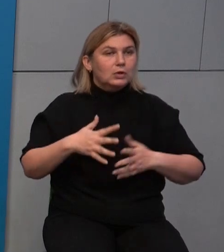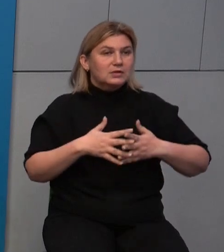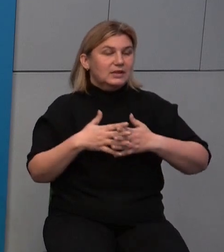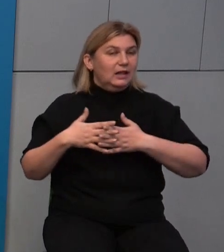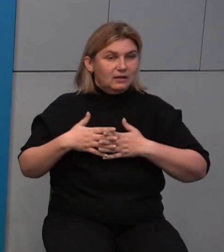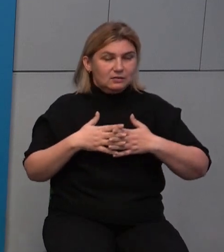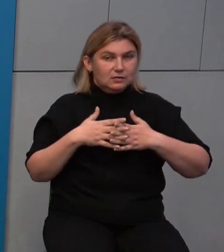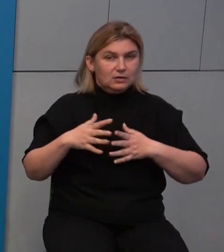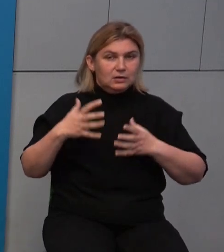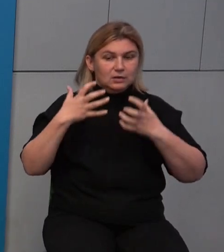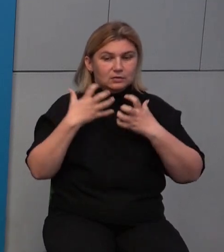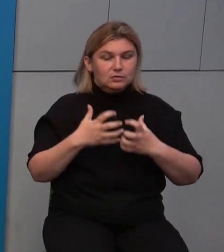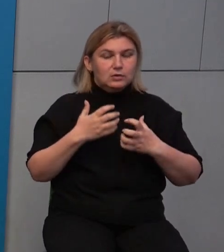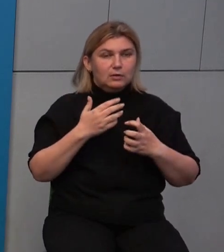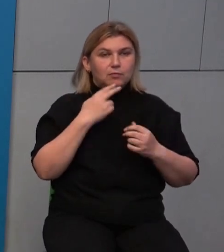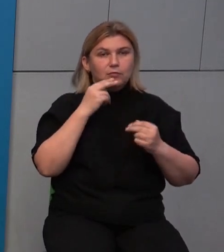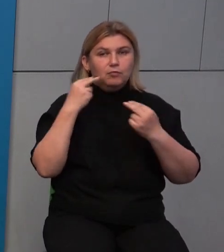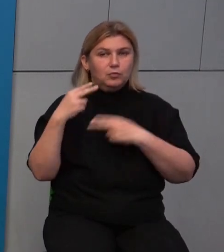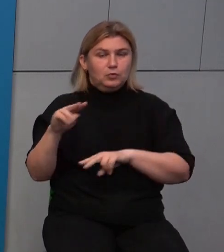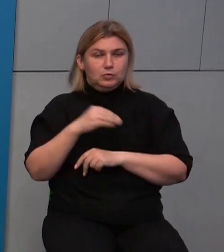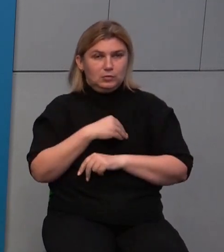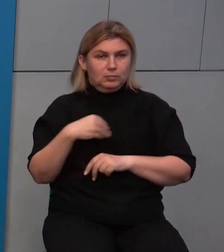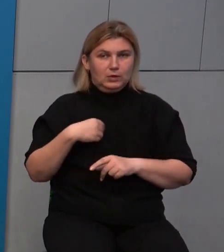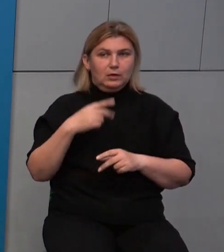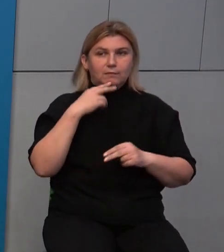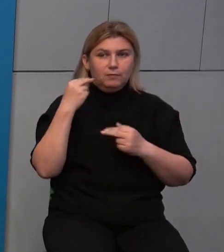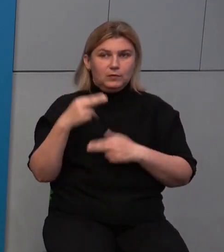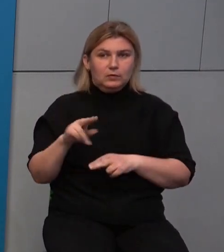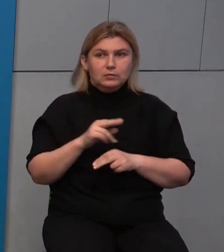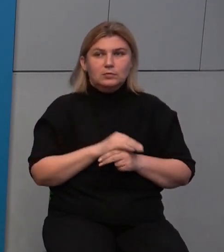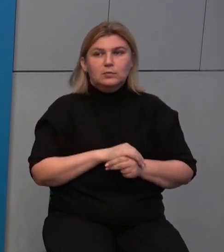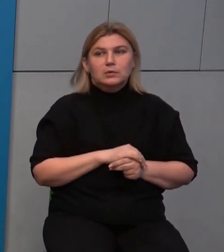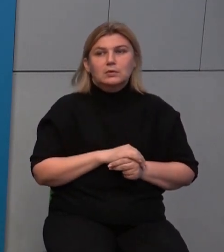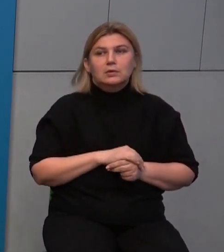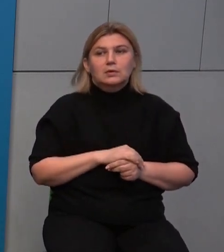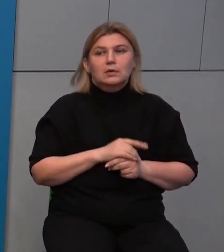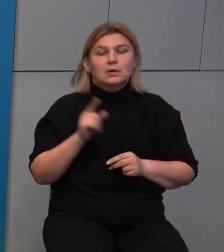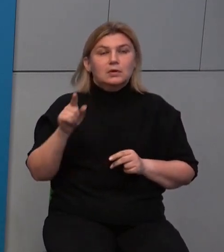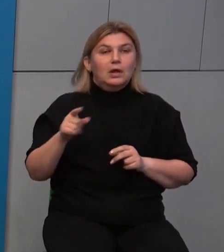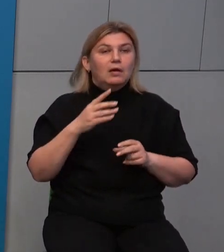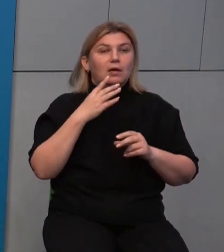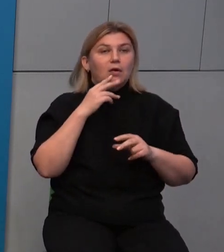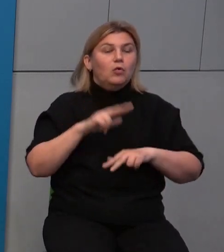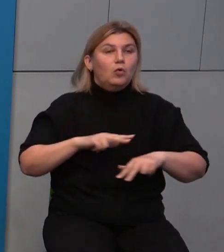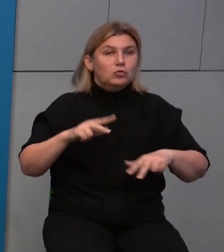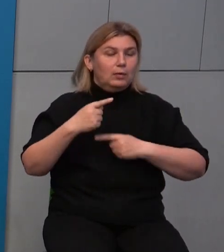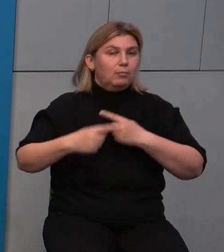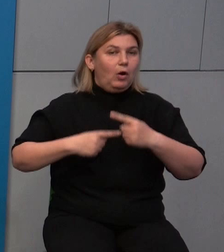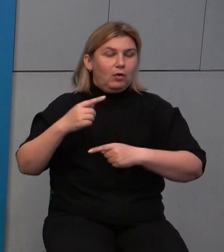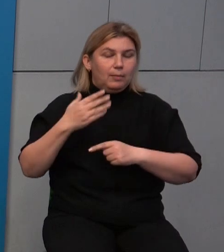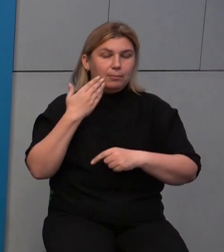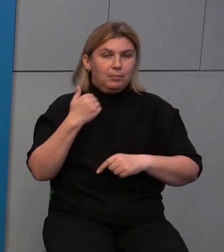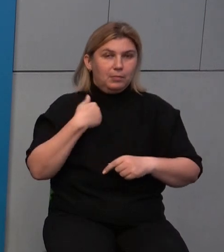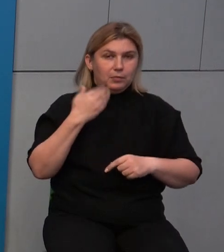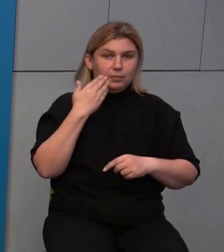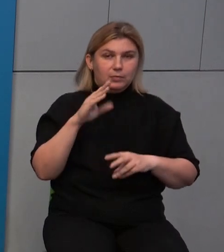chciał bardzo do Polski wrócić i wrócił i te korzenie były dla niego bardzo istotne. I to się udało bez wątpienia.